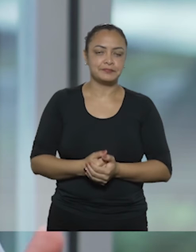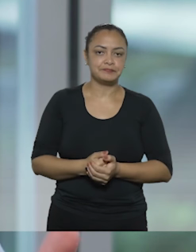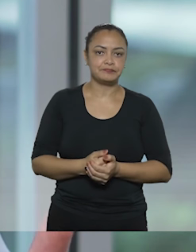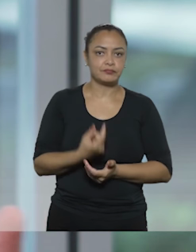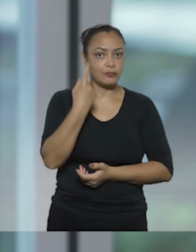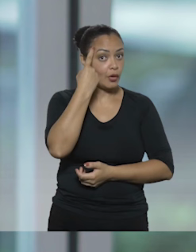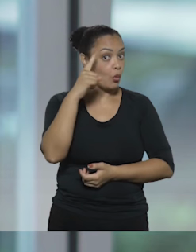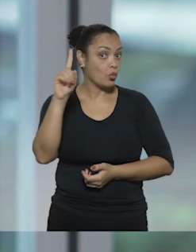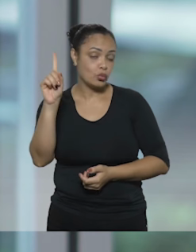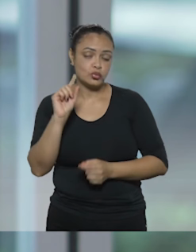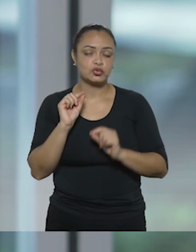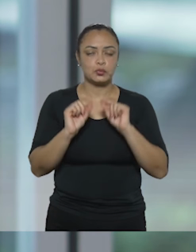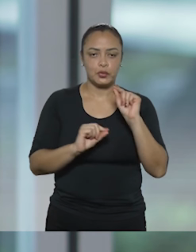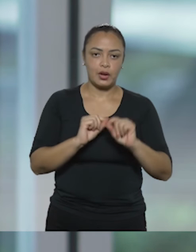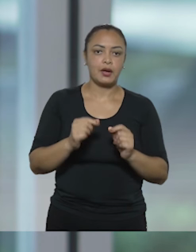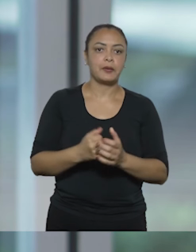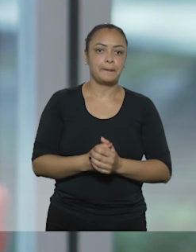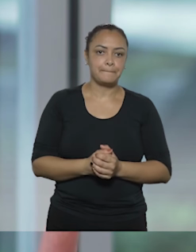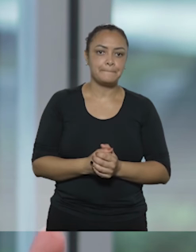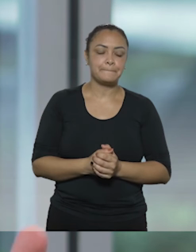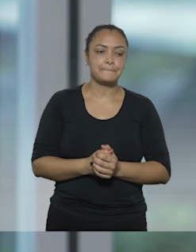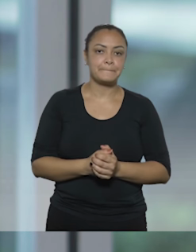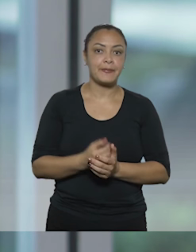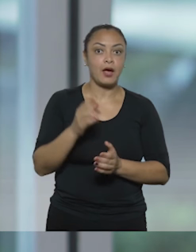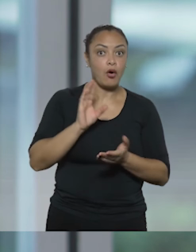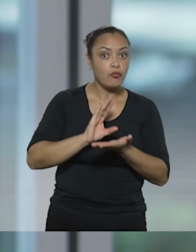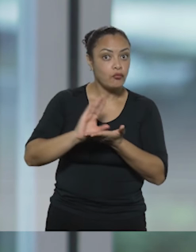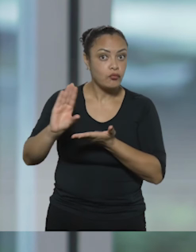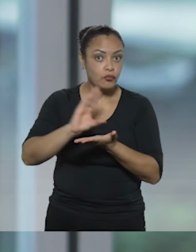Por último aqui, a mensagem final que eu quero deixar para vocês é que os fundos